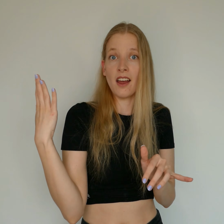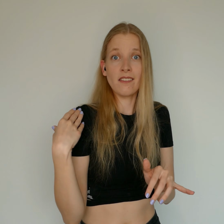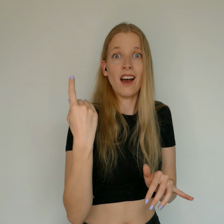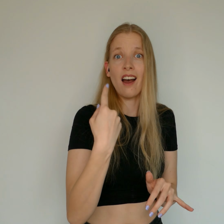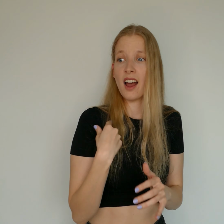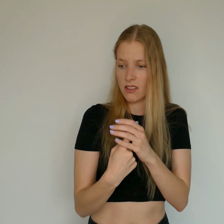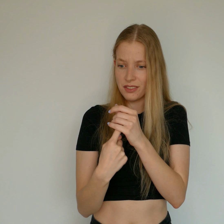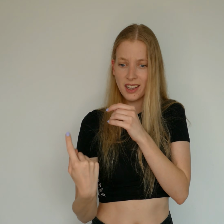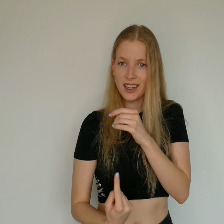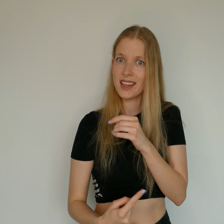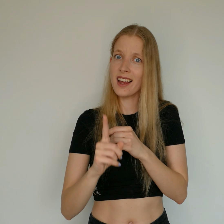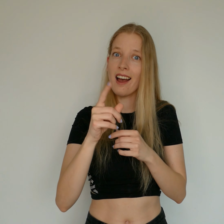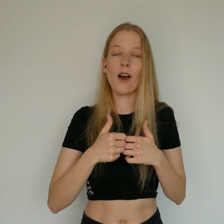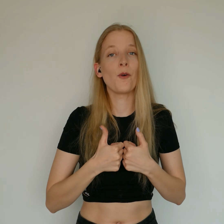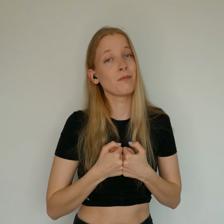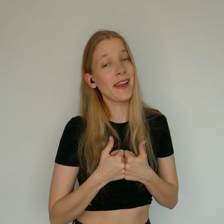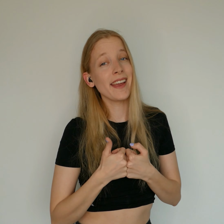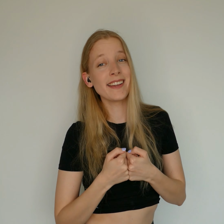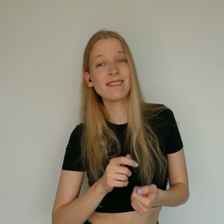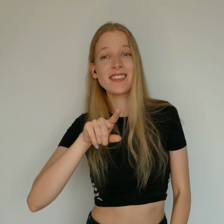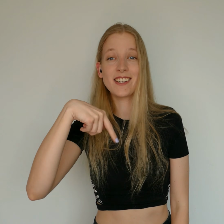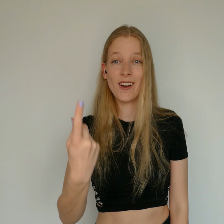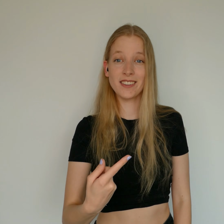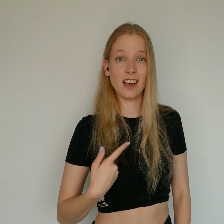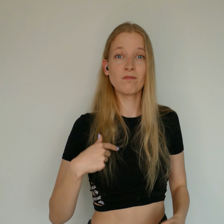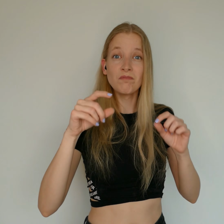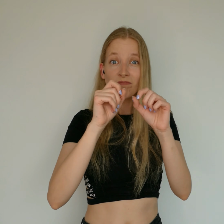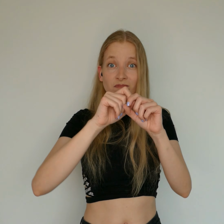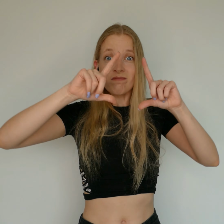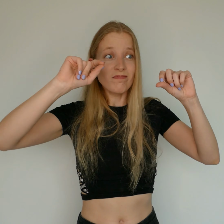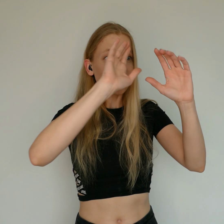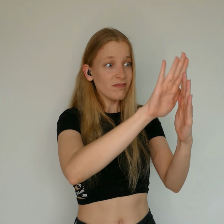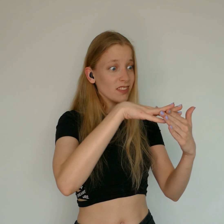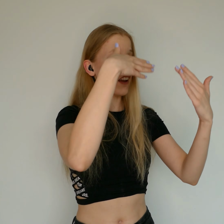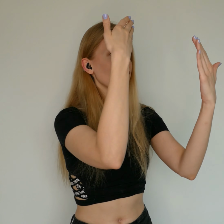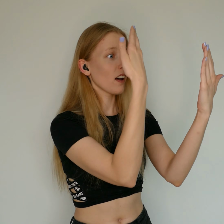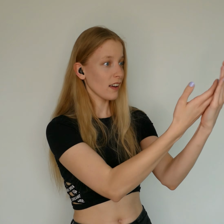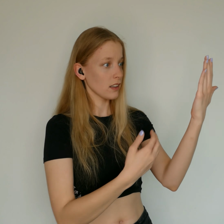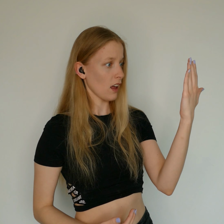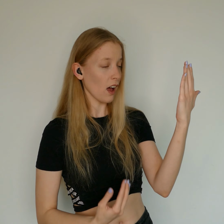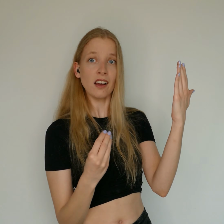War ein Verlierer, Baby, doch dann Hielt ich ein Cover in der Hand